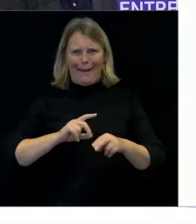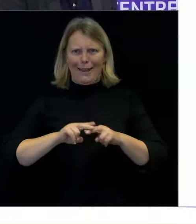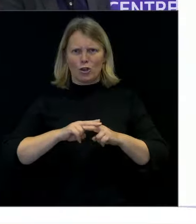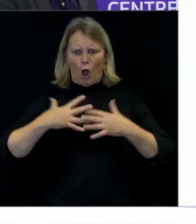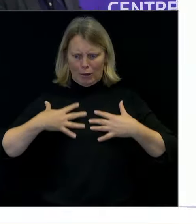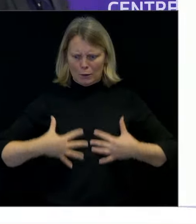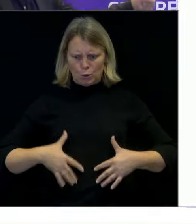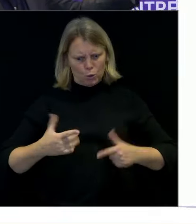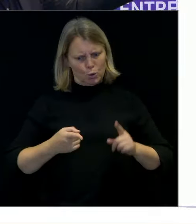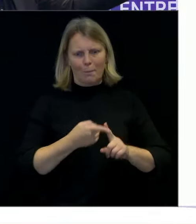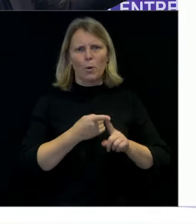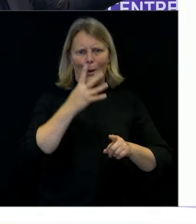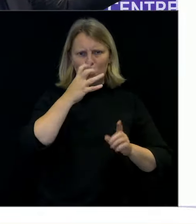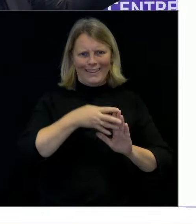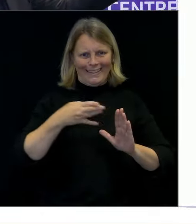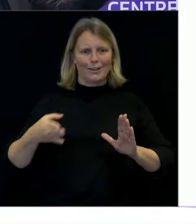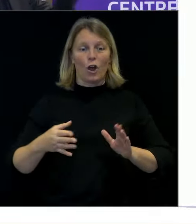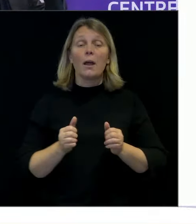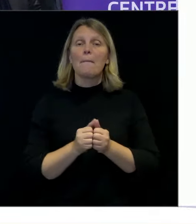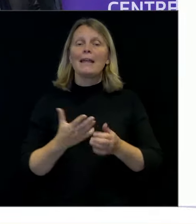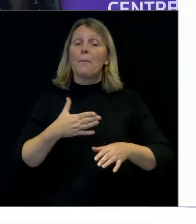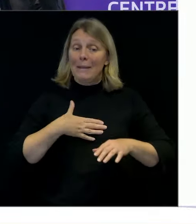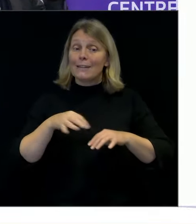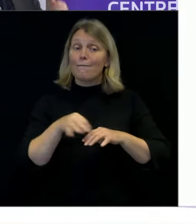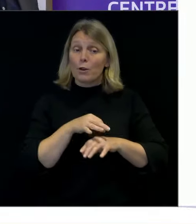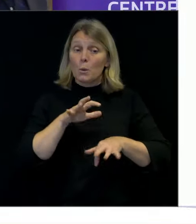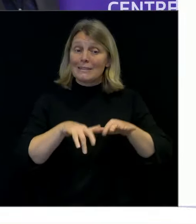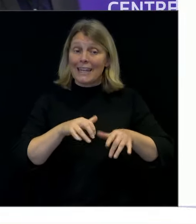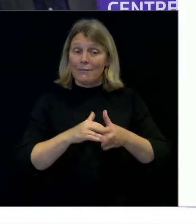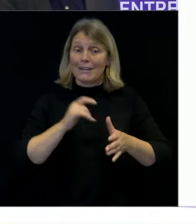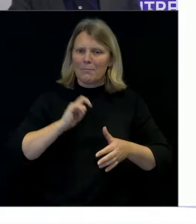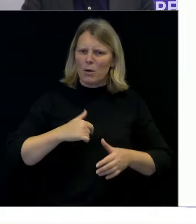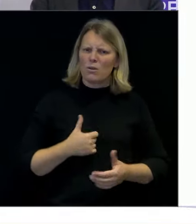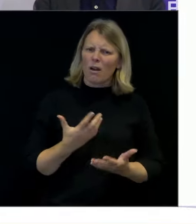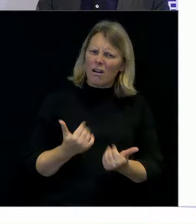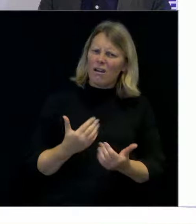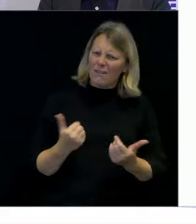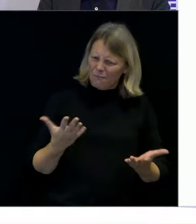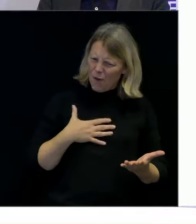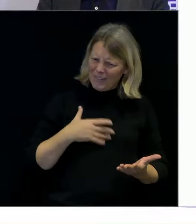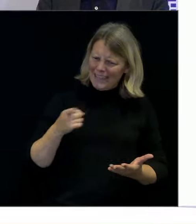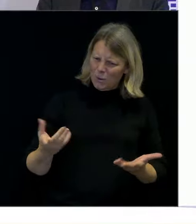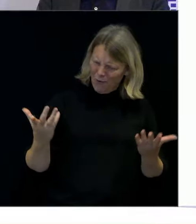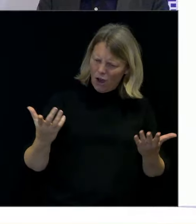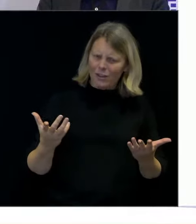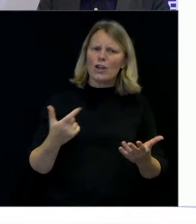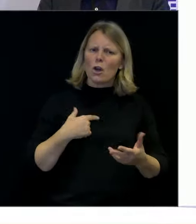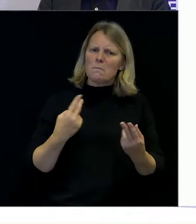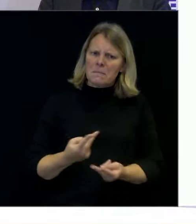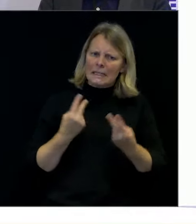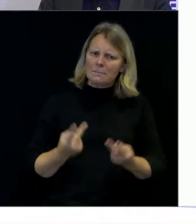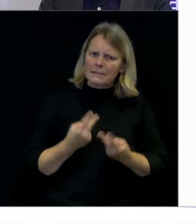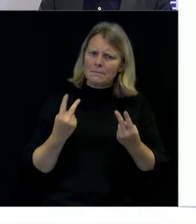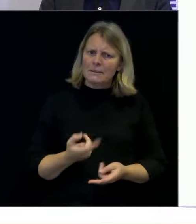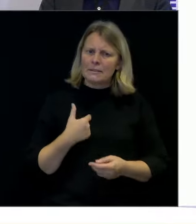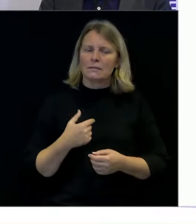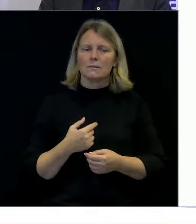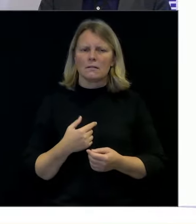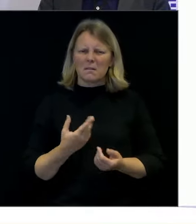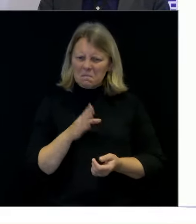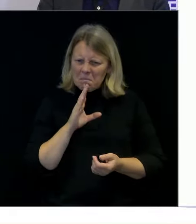nu får ni se mig i bar överkropp från 90-talet.